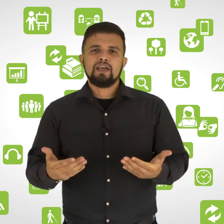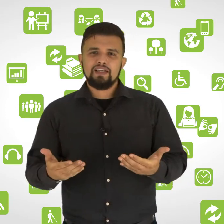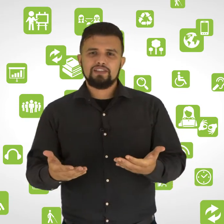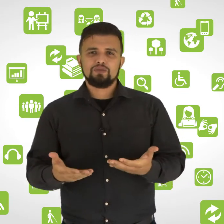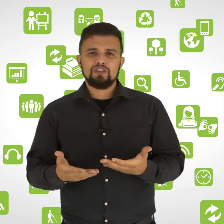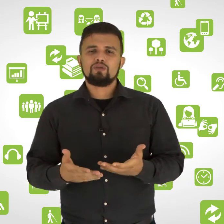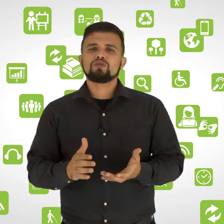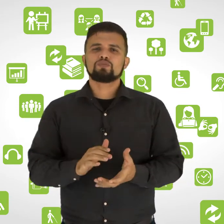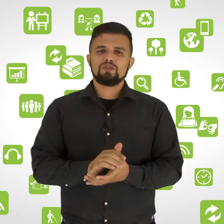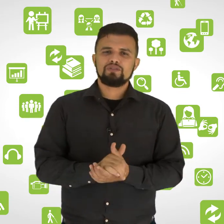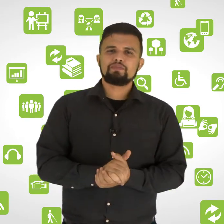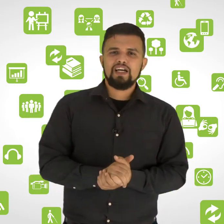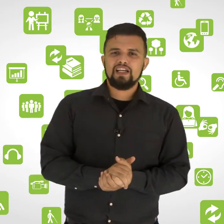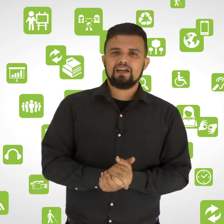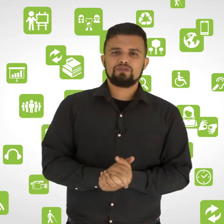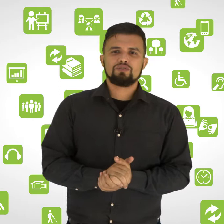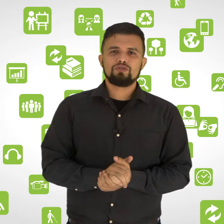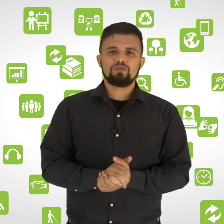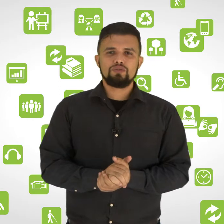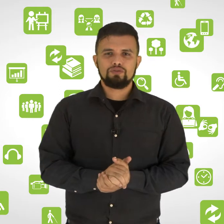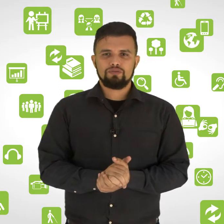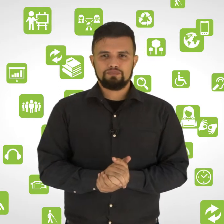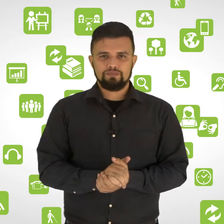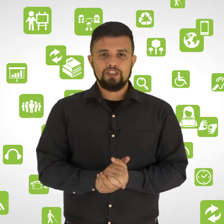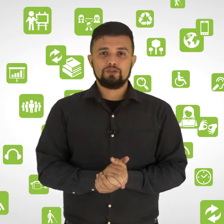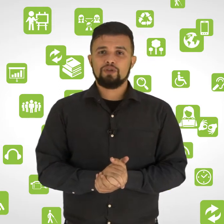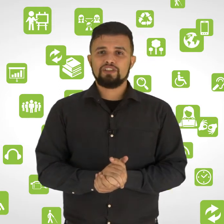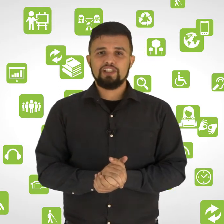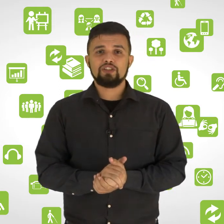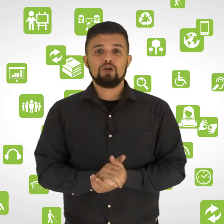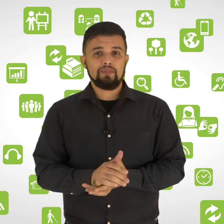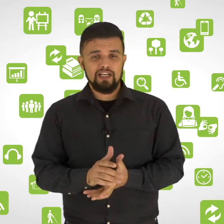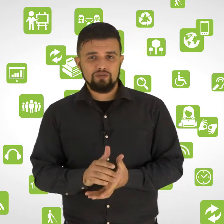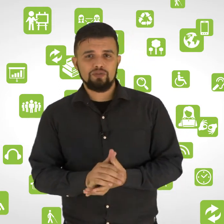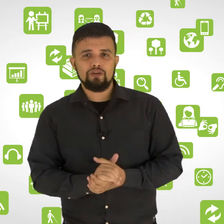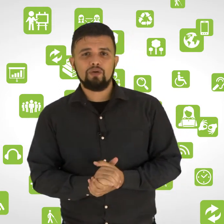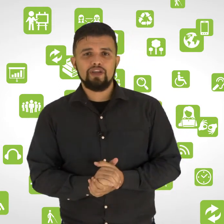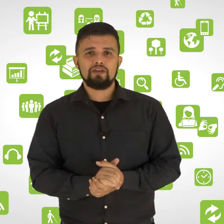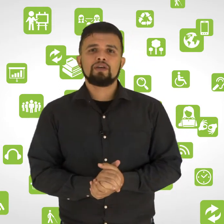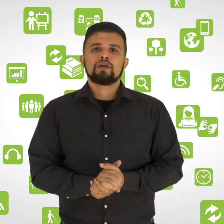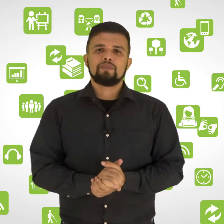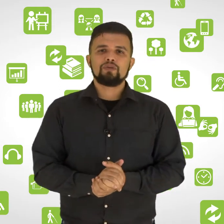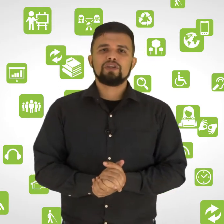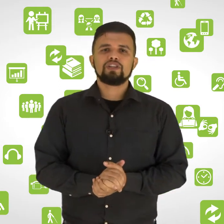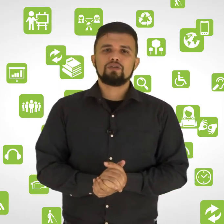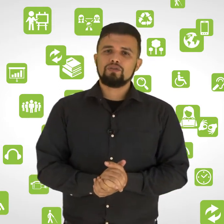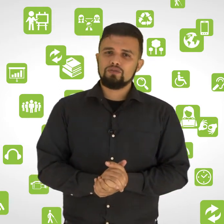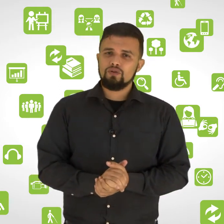ressaltando alguns pontos demarcados no discurso, esses podem ser retomados no decorrer pelo interlocutor